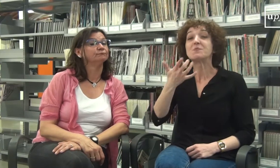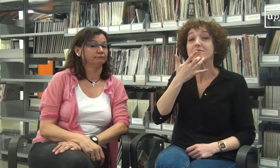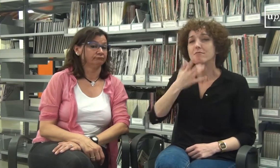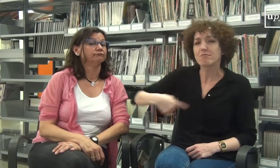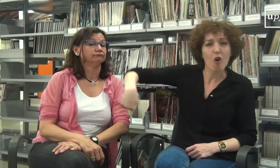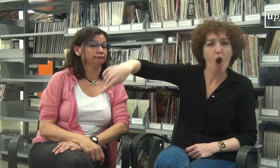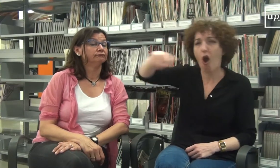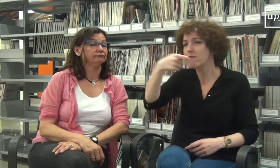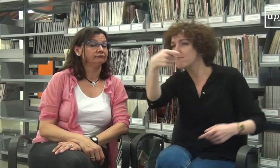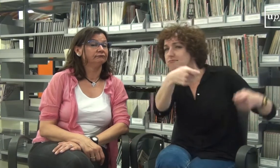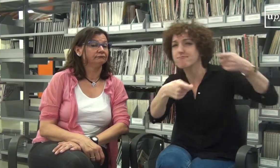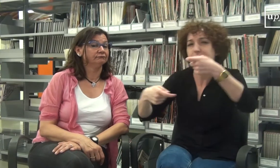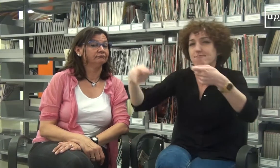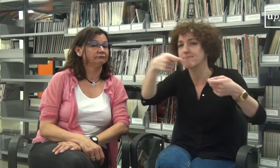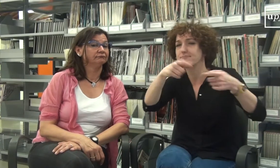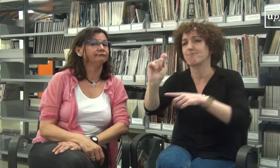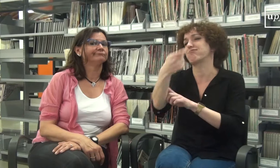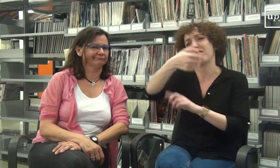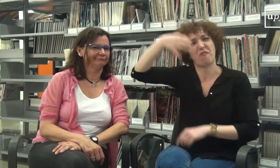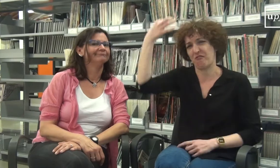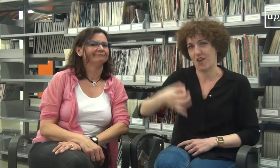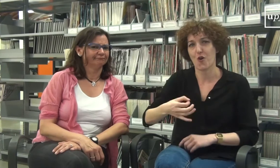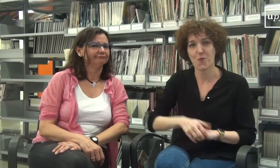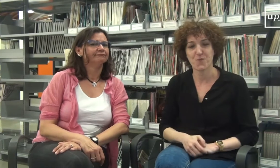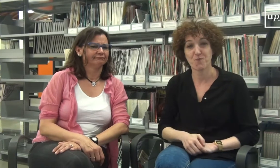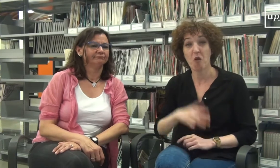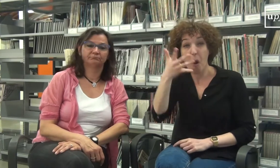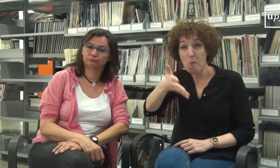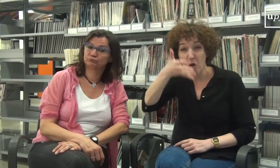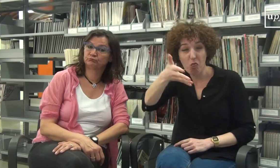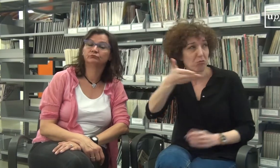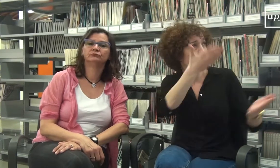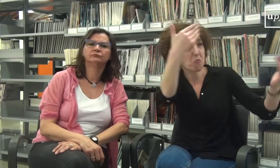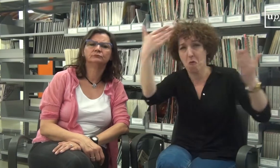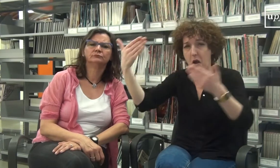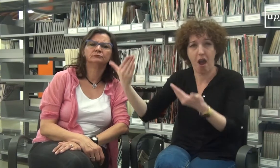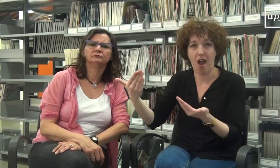Amb el finançament de tots, segur que ho aconseguirem. Aquest producte no existeix al mercat